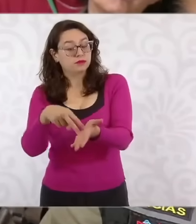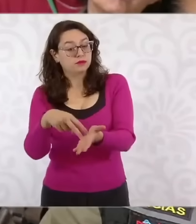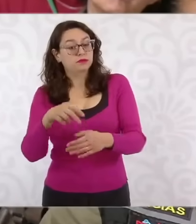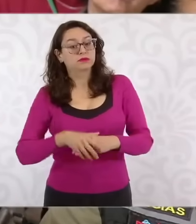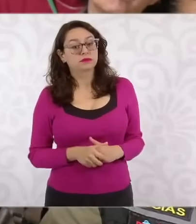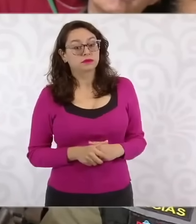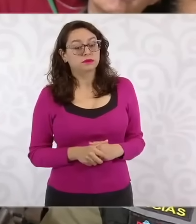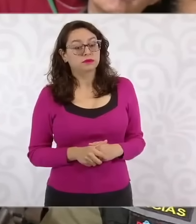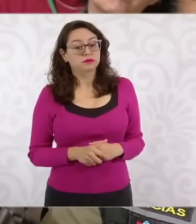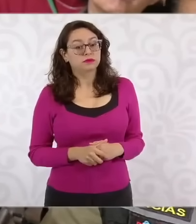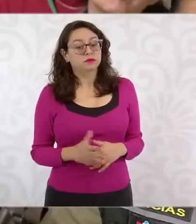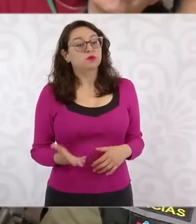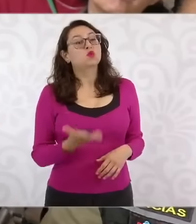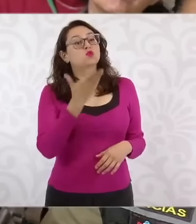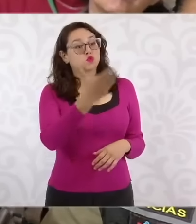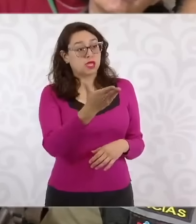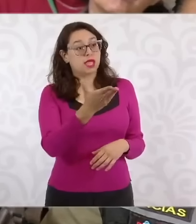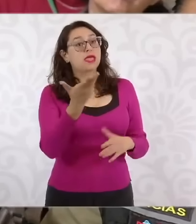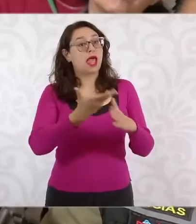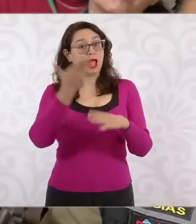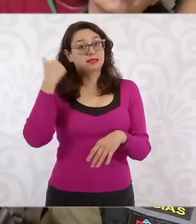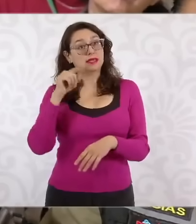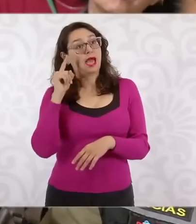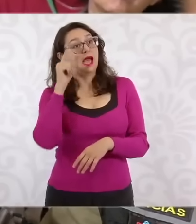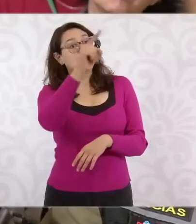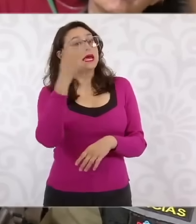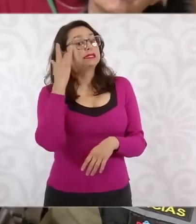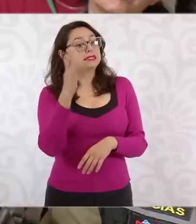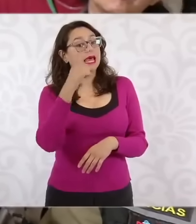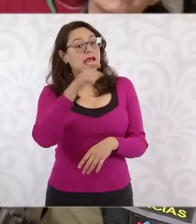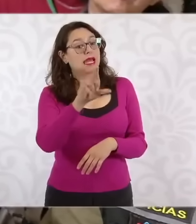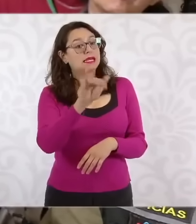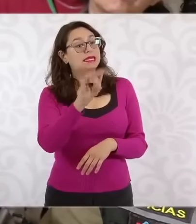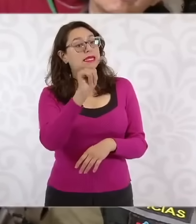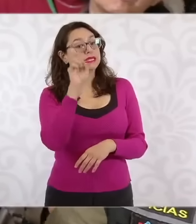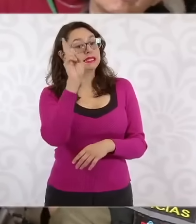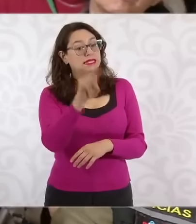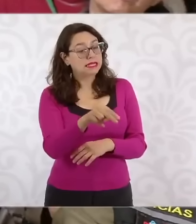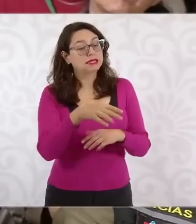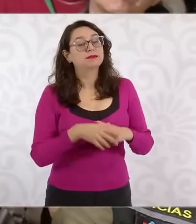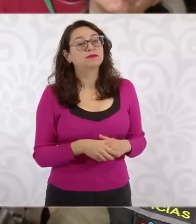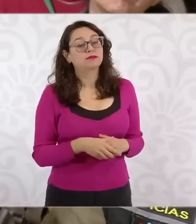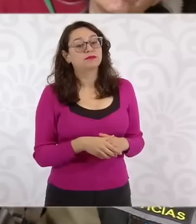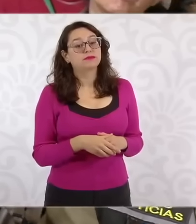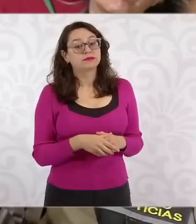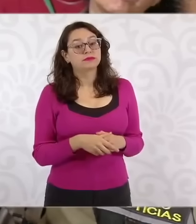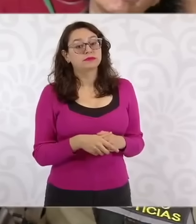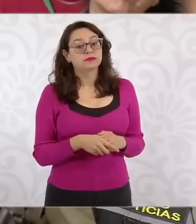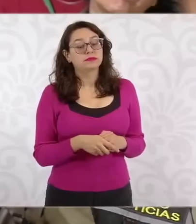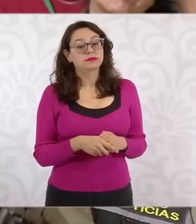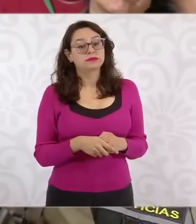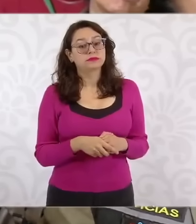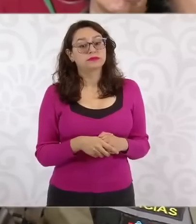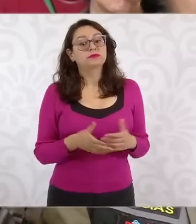usted estuvo en San Quintín y y pues la vimos muy muy sentida de descubrir la pobreza en que